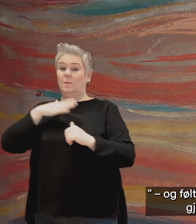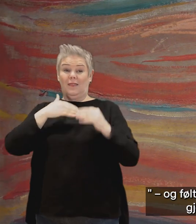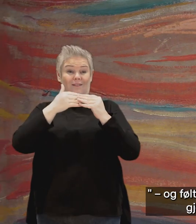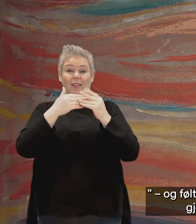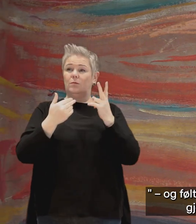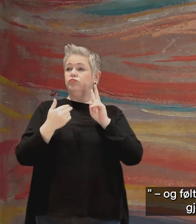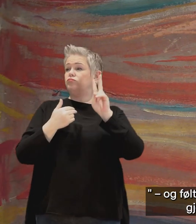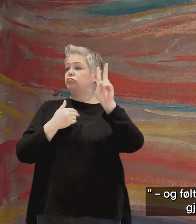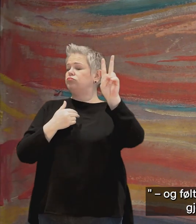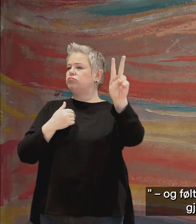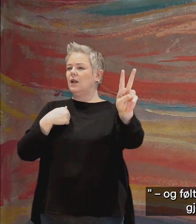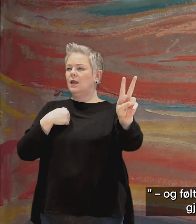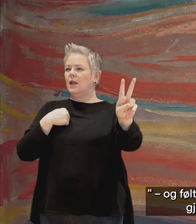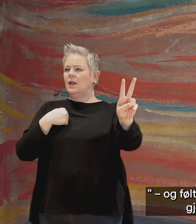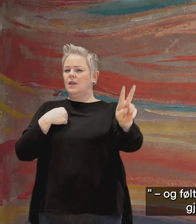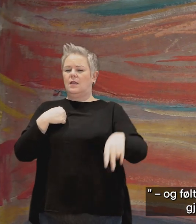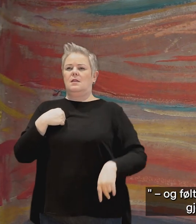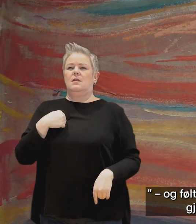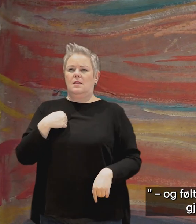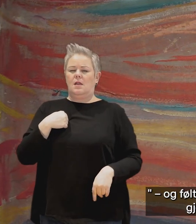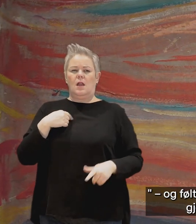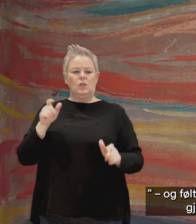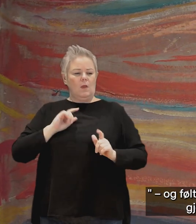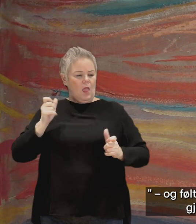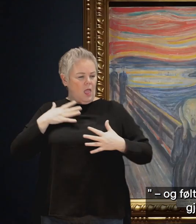" – og følte et stort, uendelig skrik gjennom naturen."